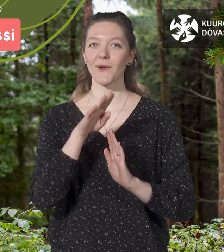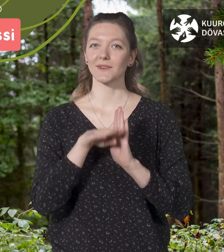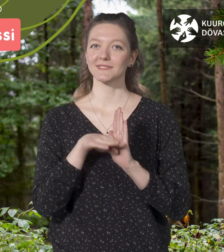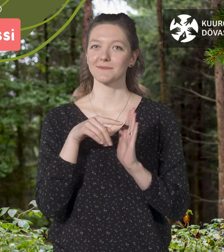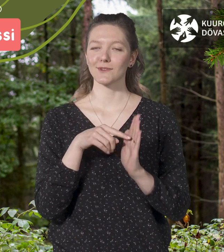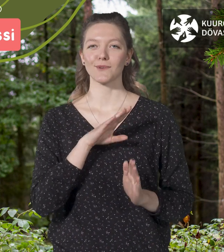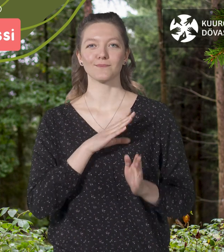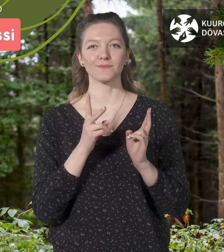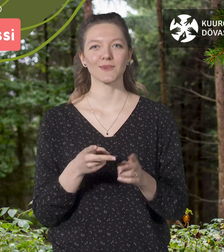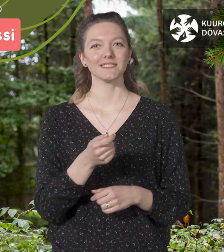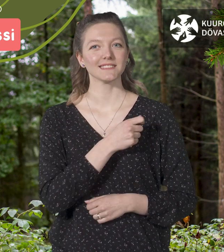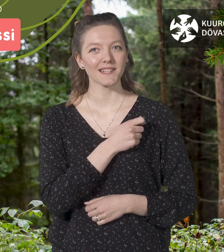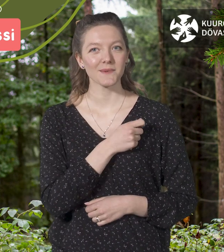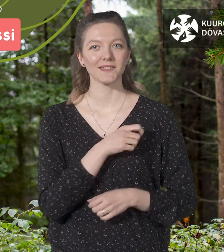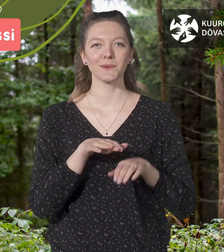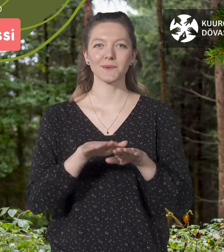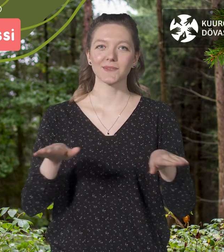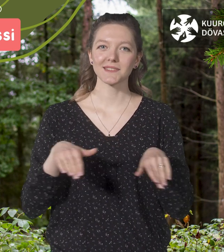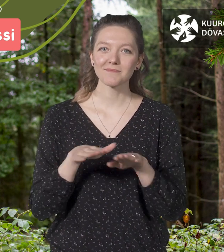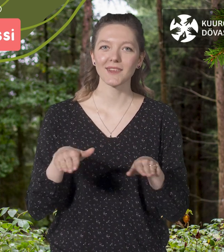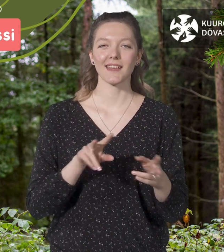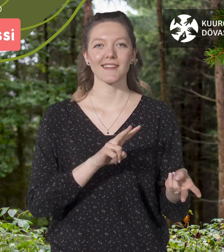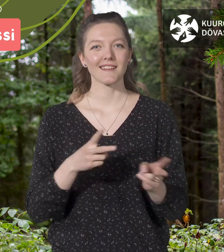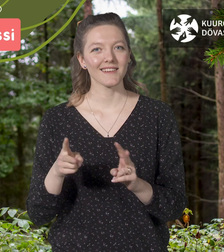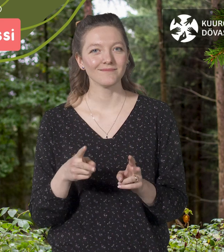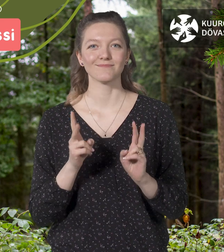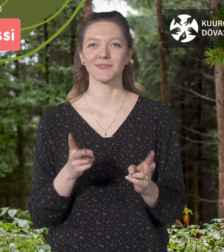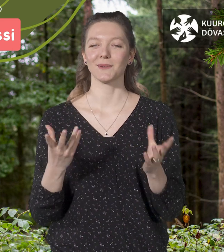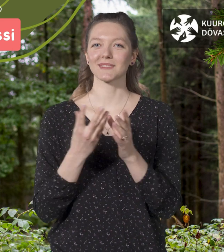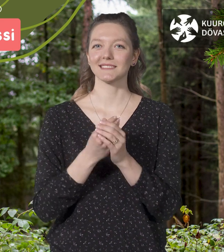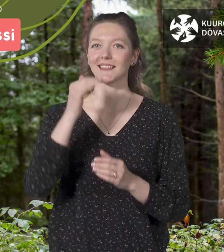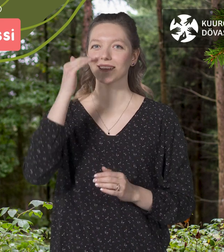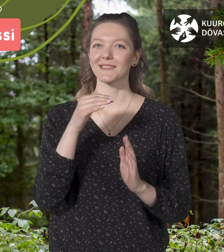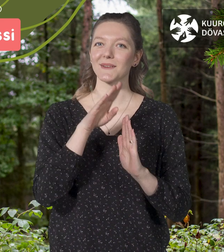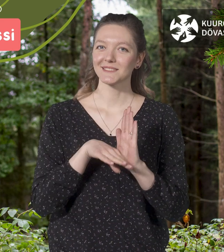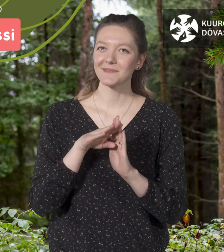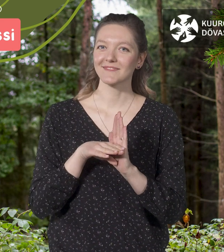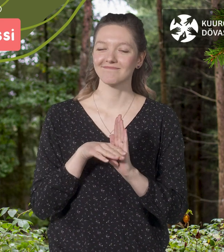Ohjelmassa on myös saunomista, uimista, grillailua ja yhteistä iltaohjelmaa.